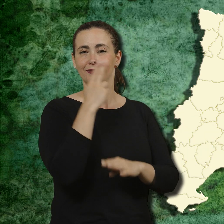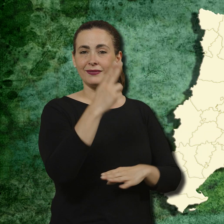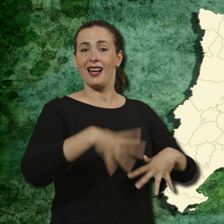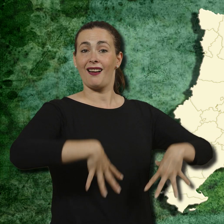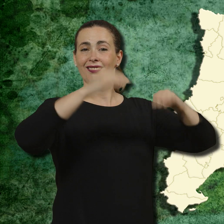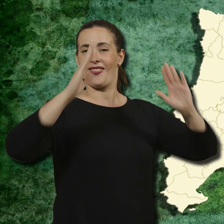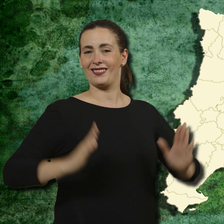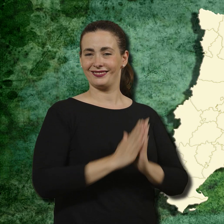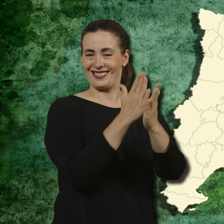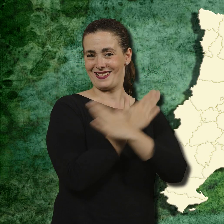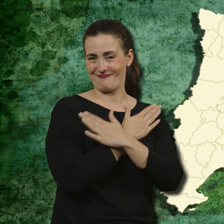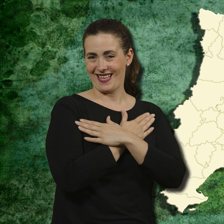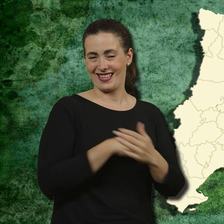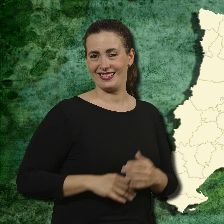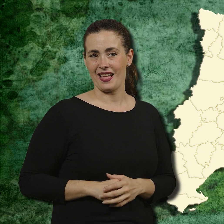Visitar la Catedral de Santa Maria.